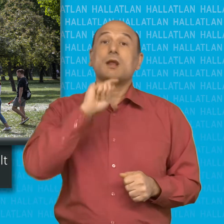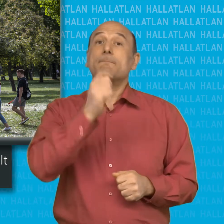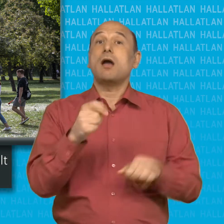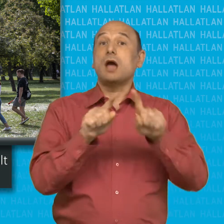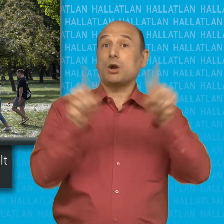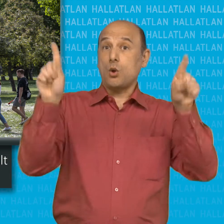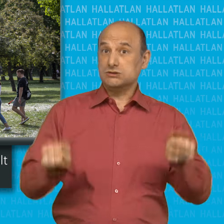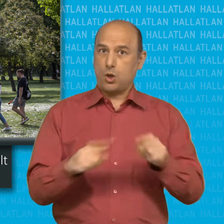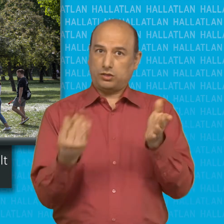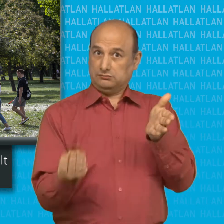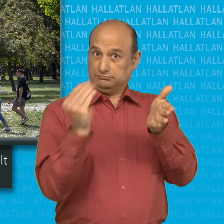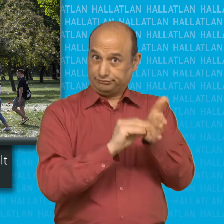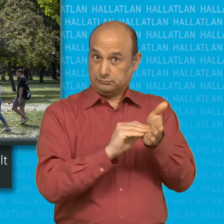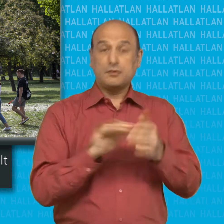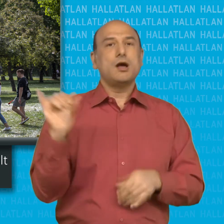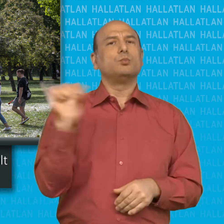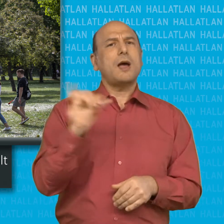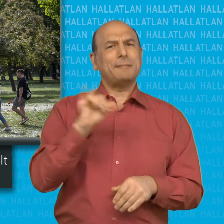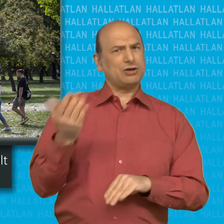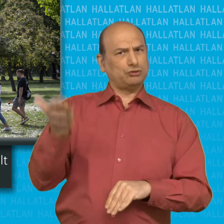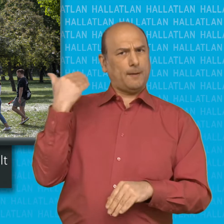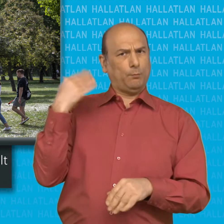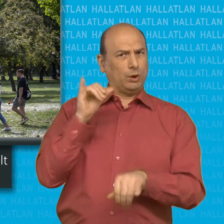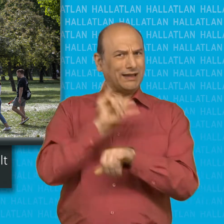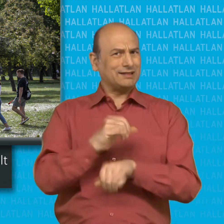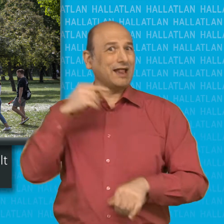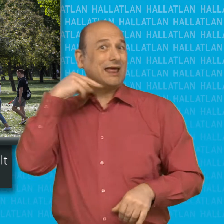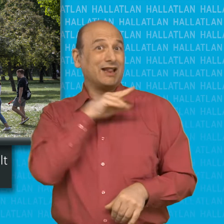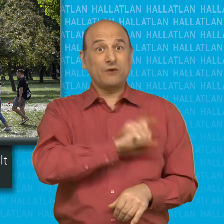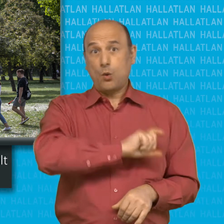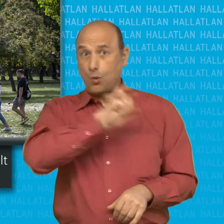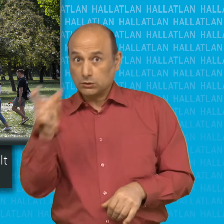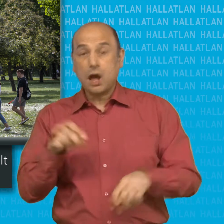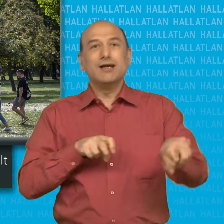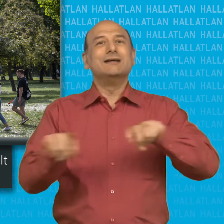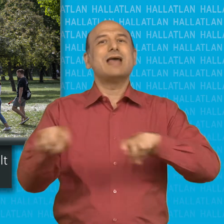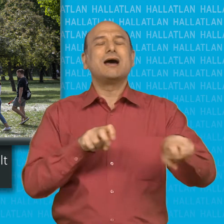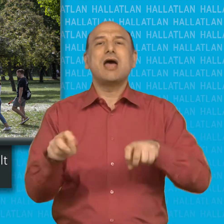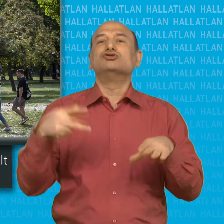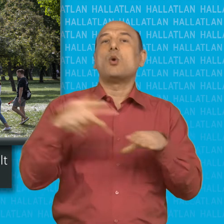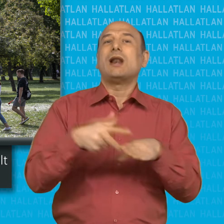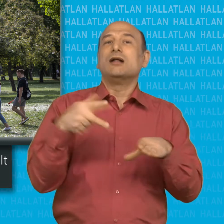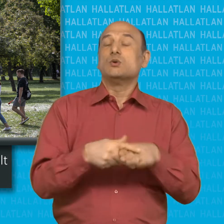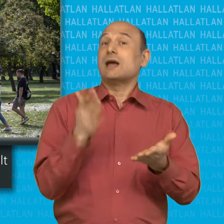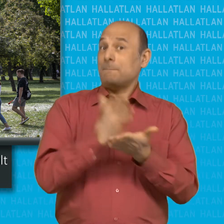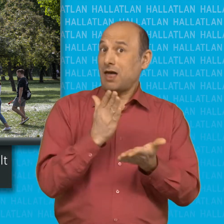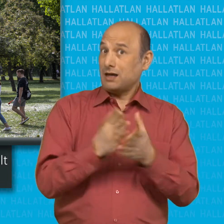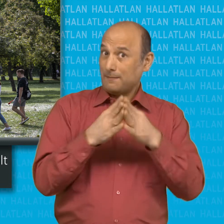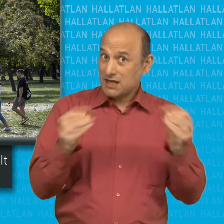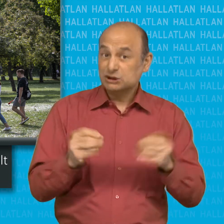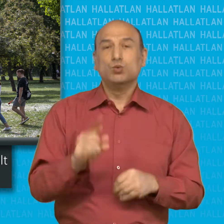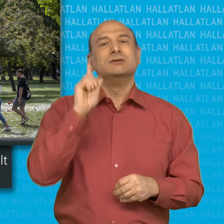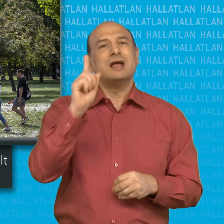A Magyar Közlönyben megjelentek szerint Budapesten múlt hétfőtől megszűnt a kijárási korlátozás,